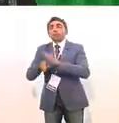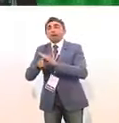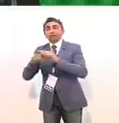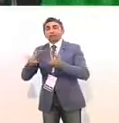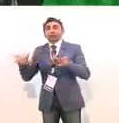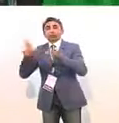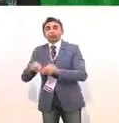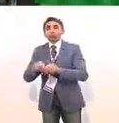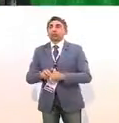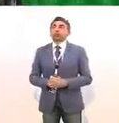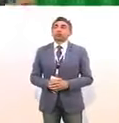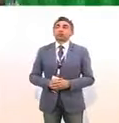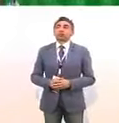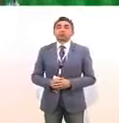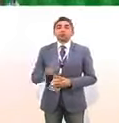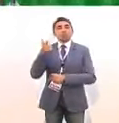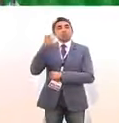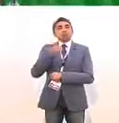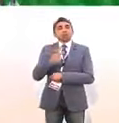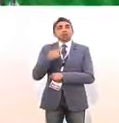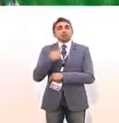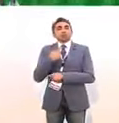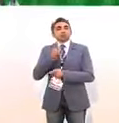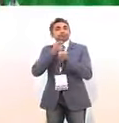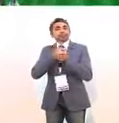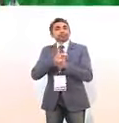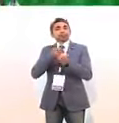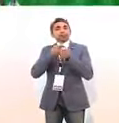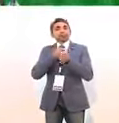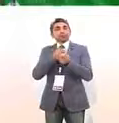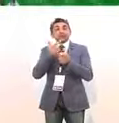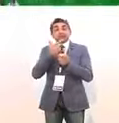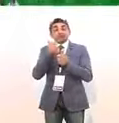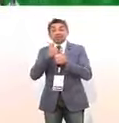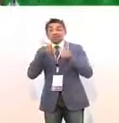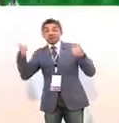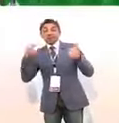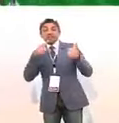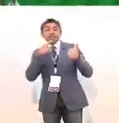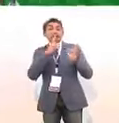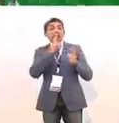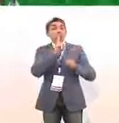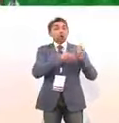Ma perché insisto su questo tema per mostrare la differenza tra la politica e il populismo?